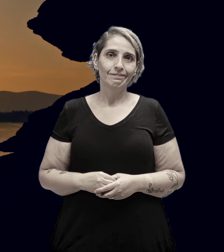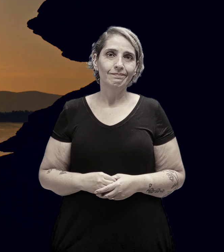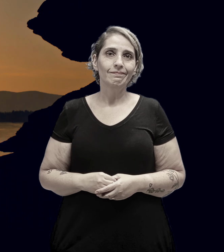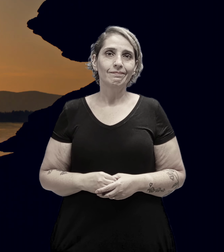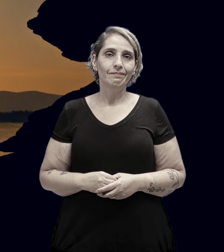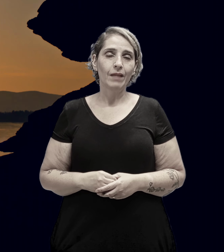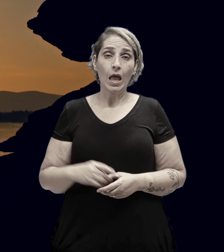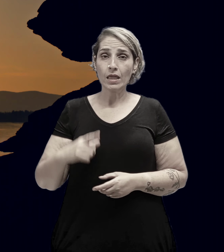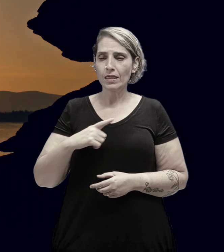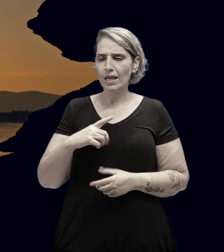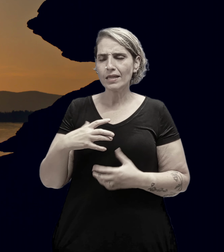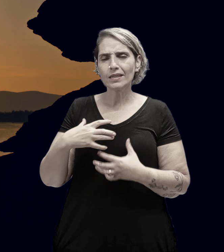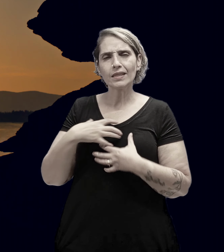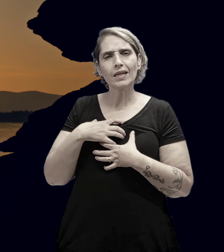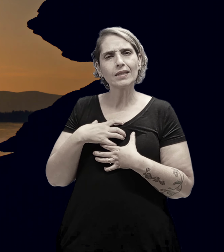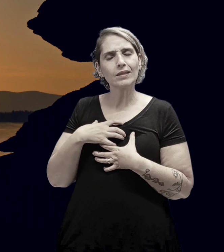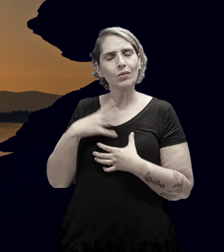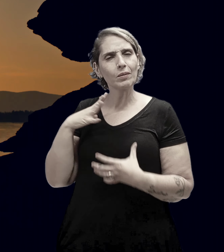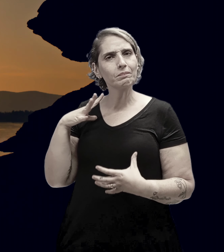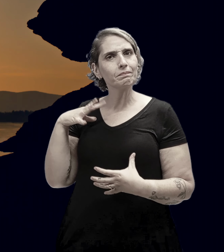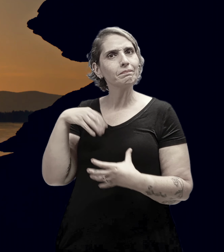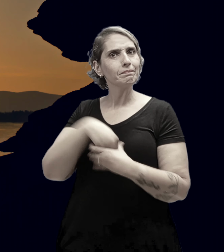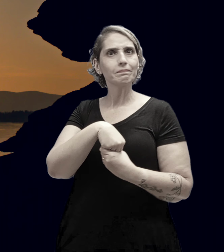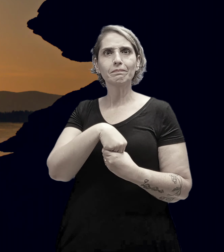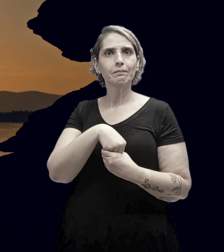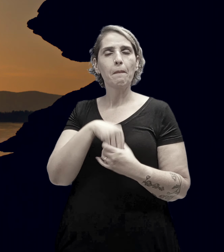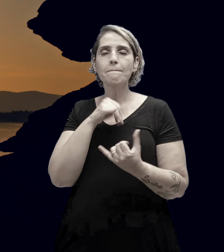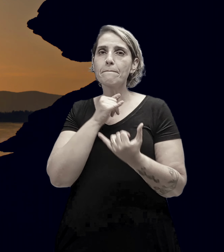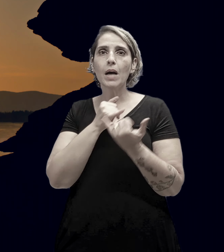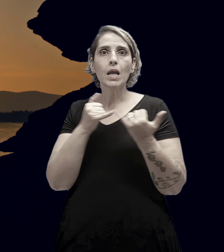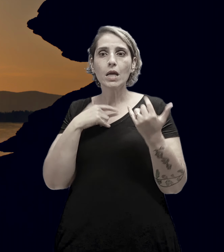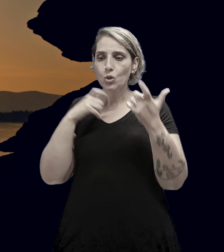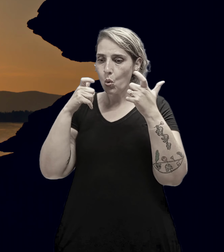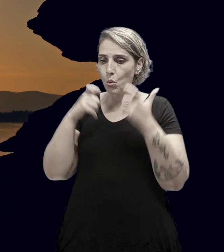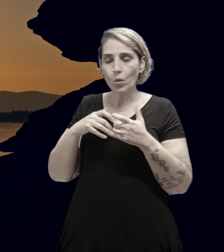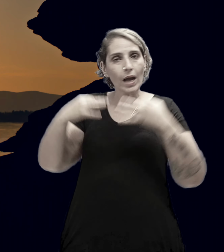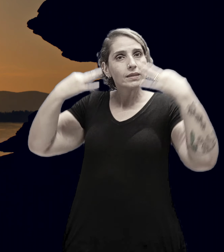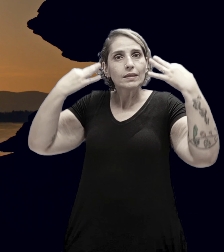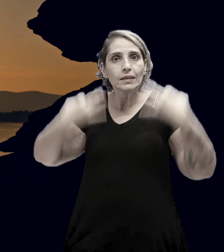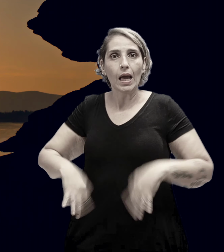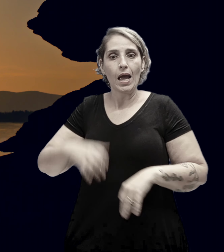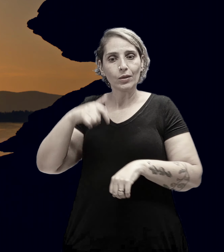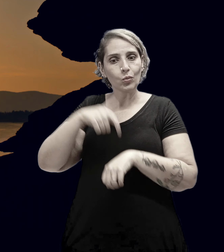Há uma sensação de pertencimento, de estar exatamente onde deveríamos estar,